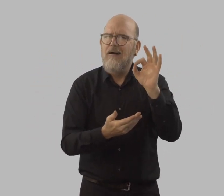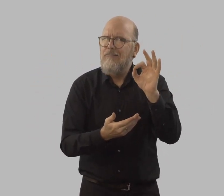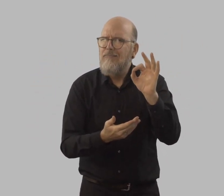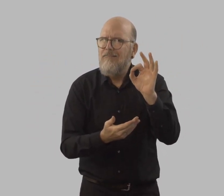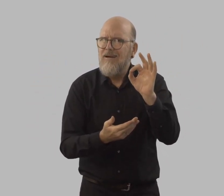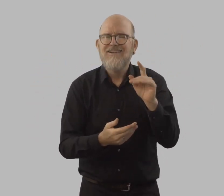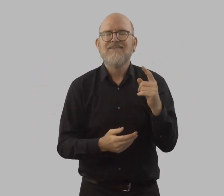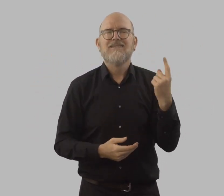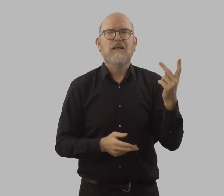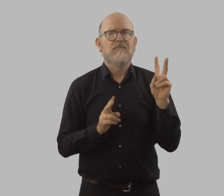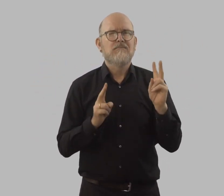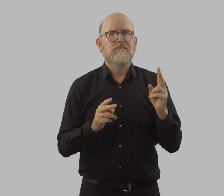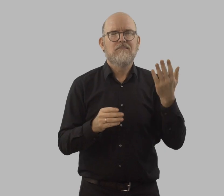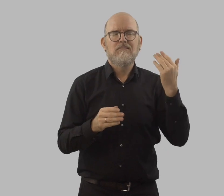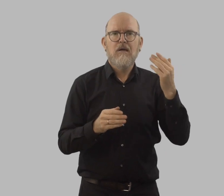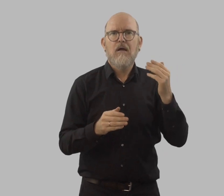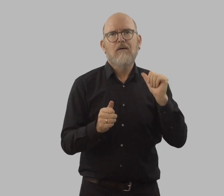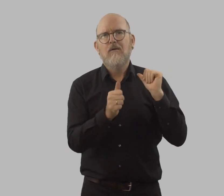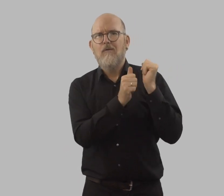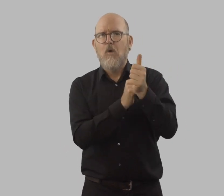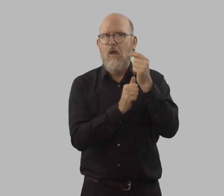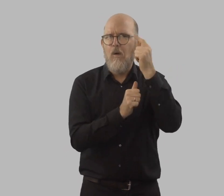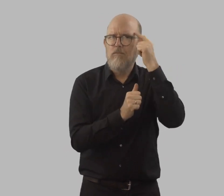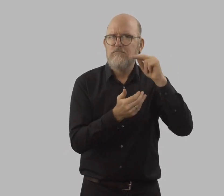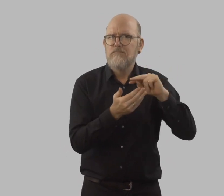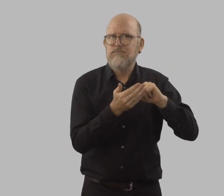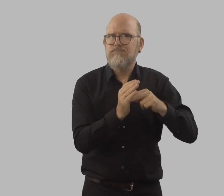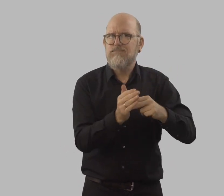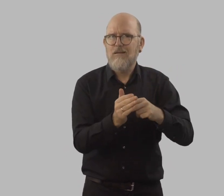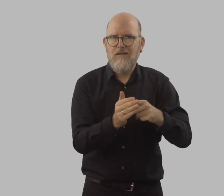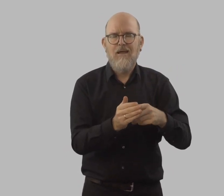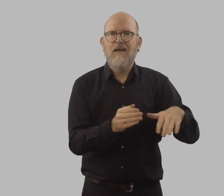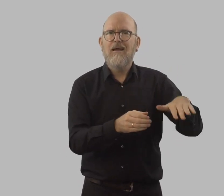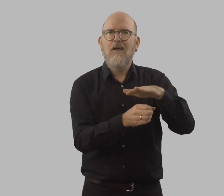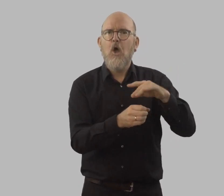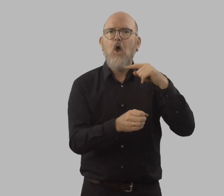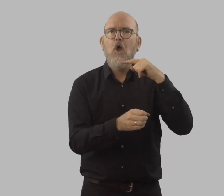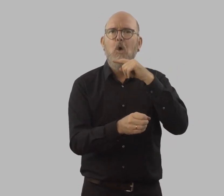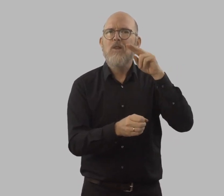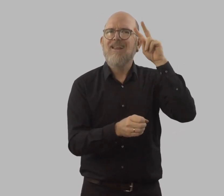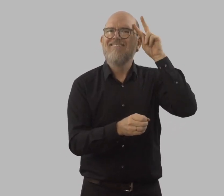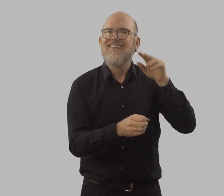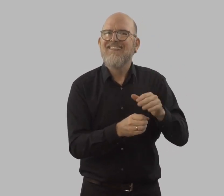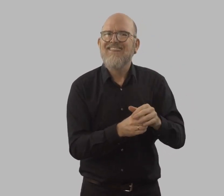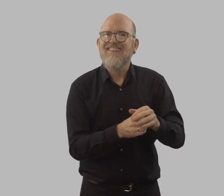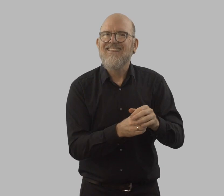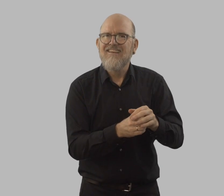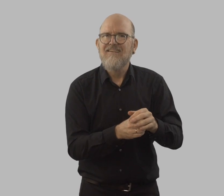darzustellen. Er war ein Vordenker des Roten Wien.